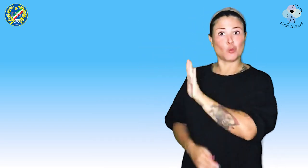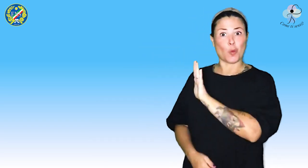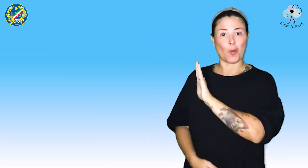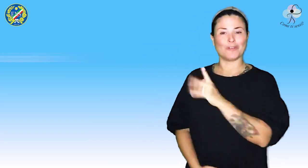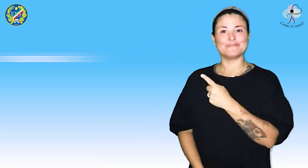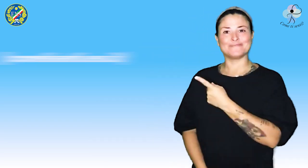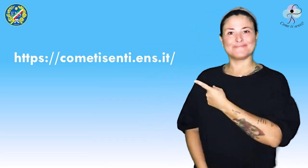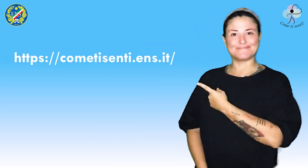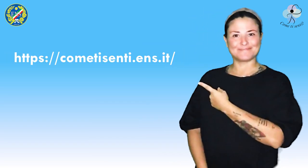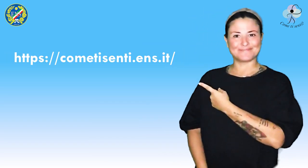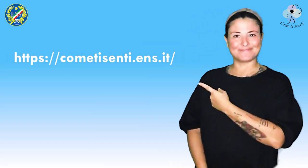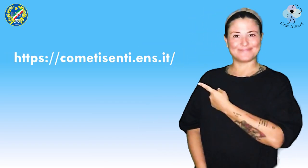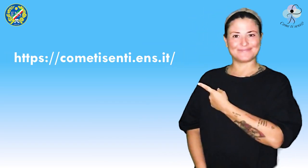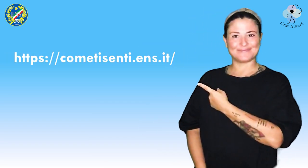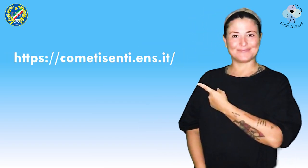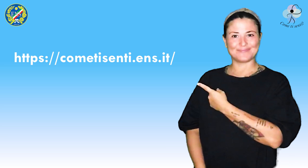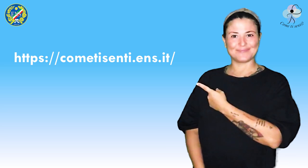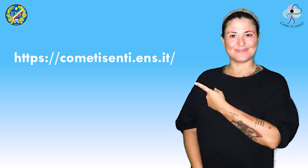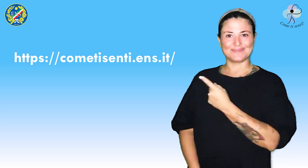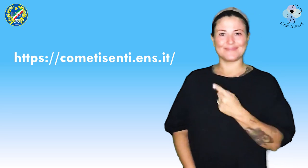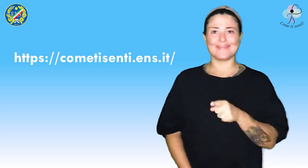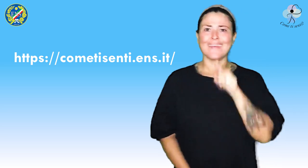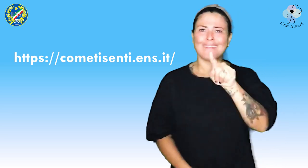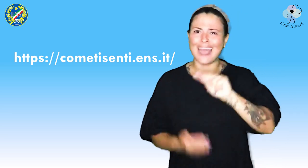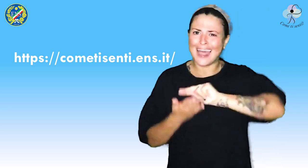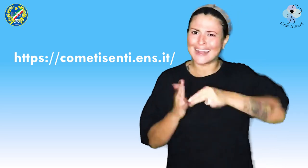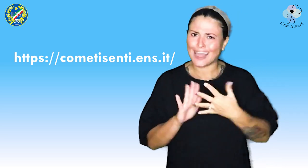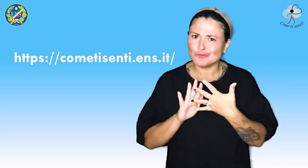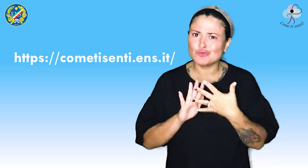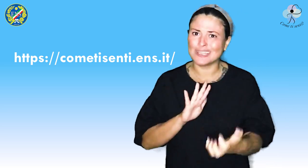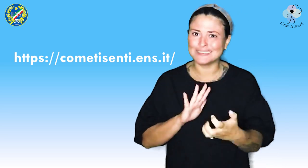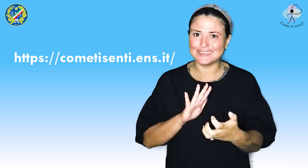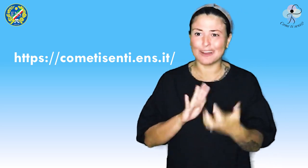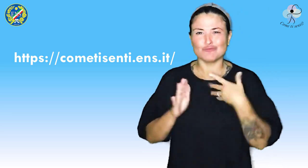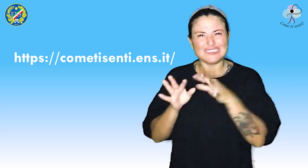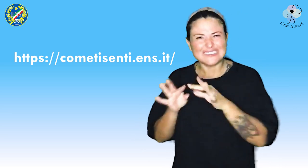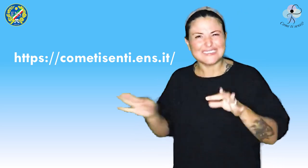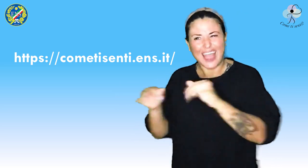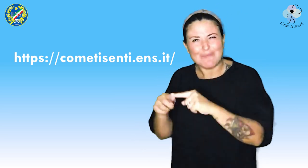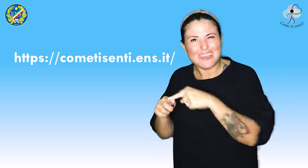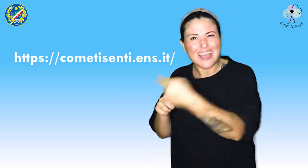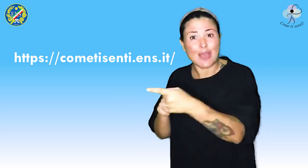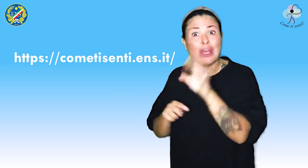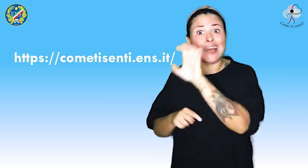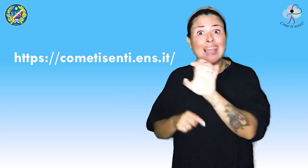Questo smeinario è molto importante. Partecipate in tanti.